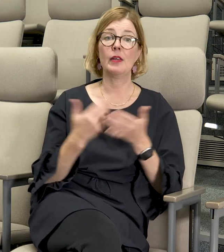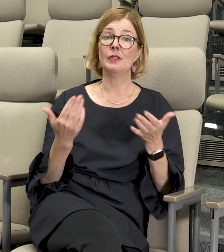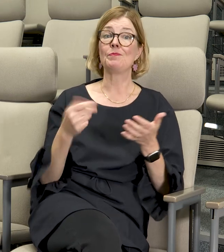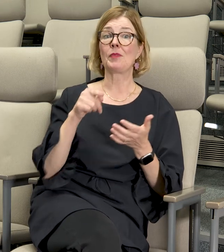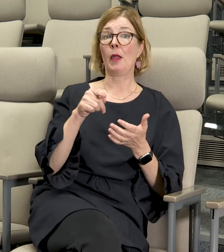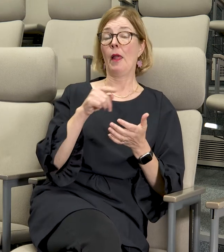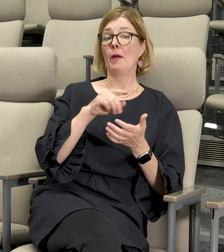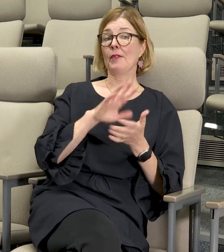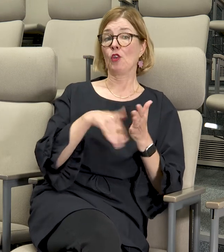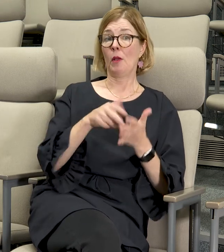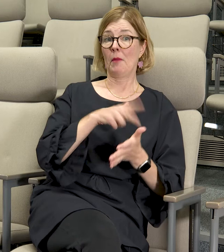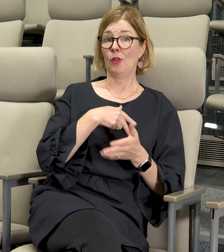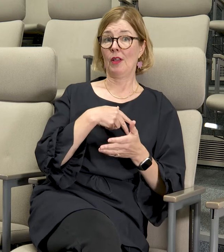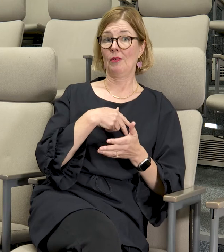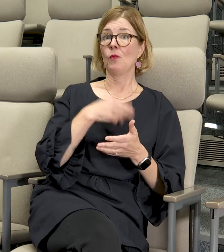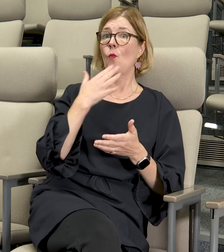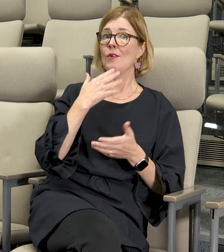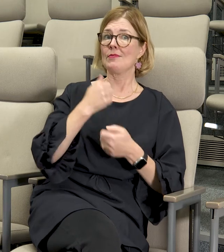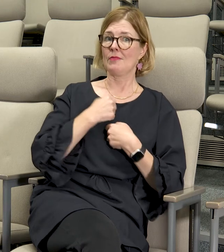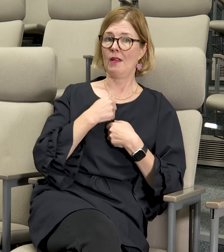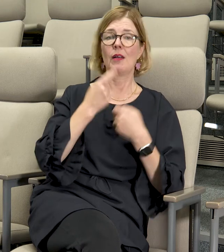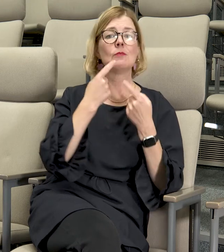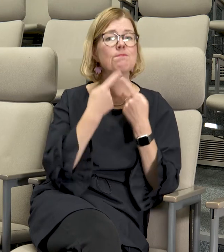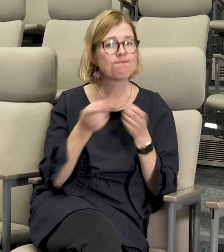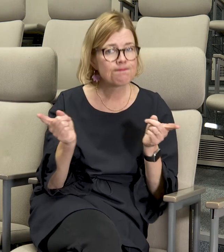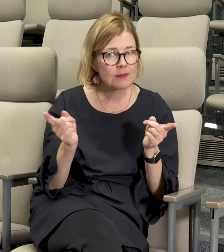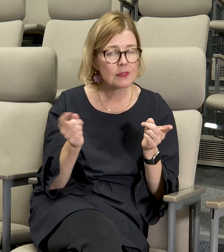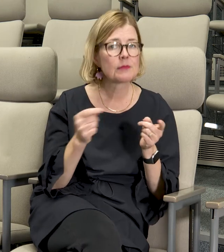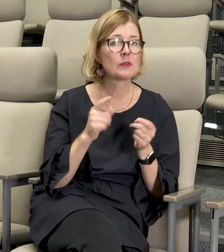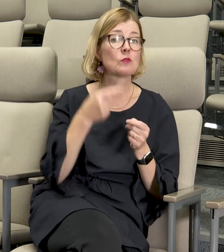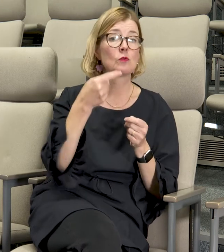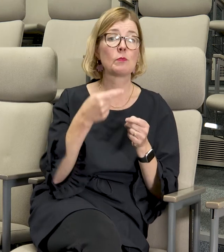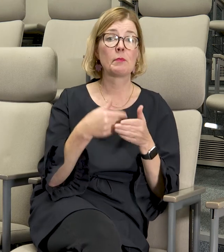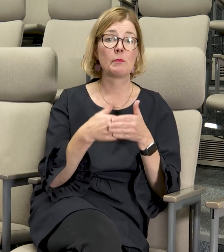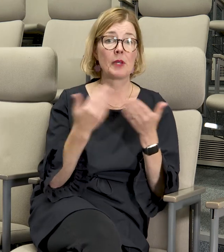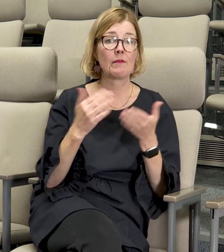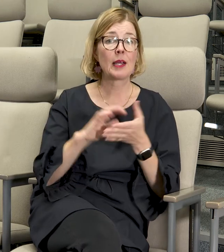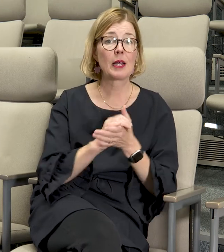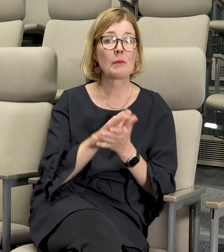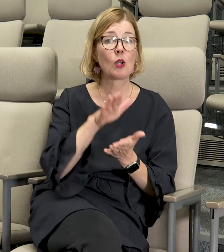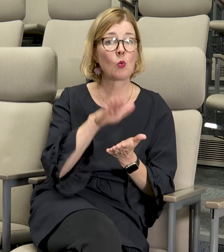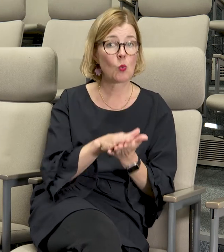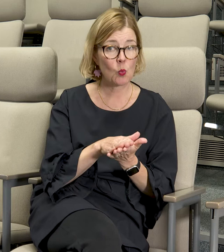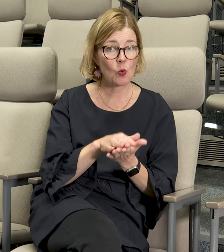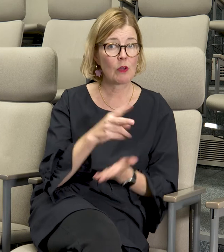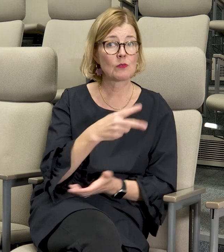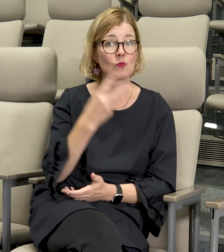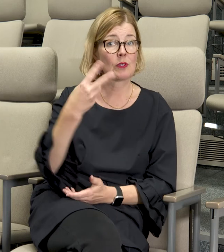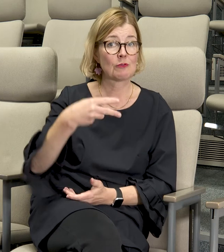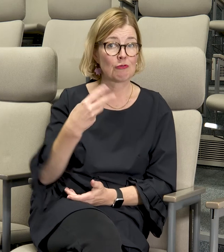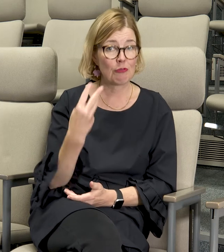Palkinnon saaja julkistetaan Viittomakielen päivän webinaarissa -